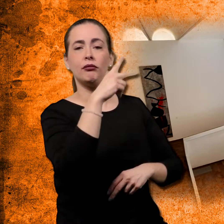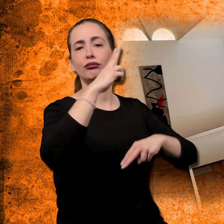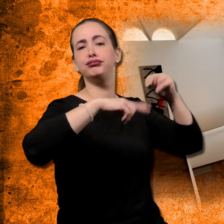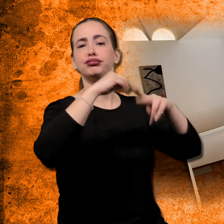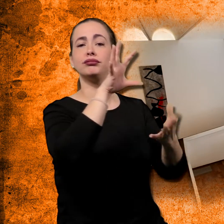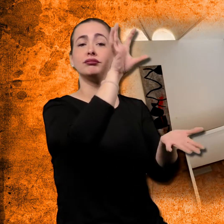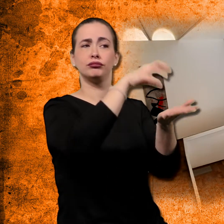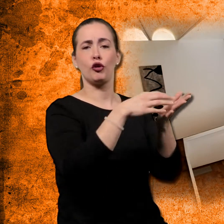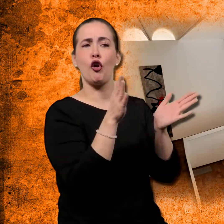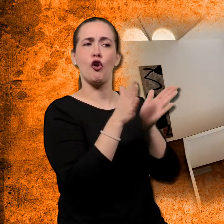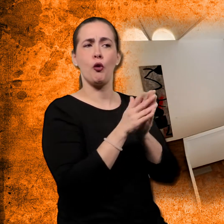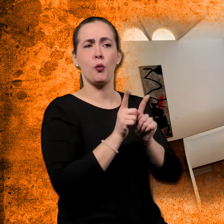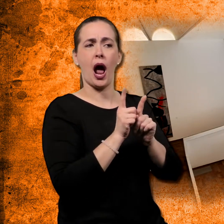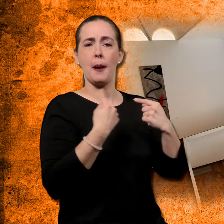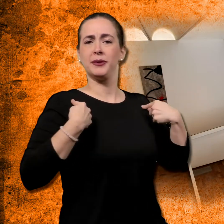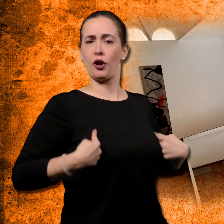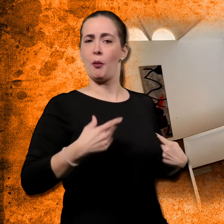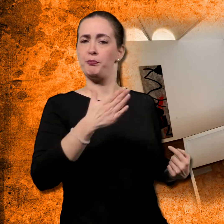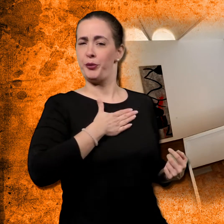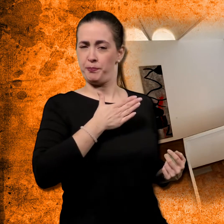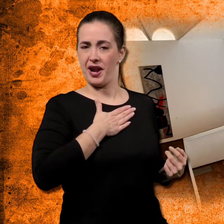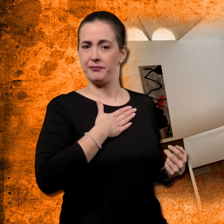que construís un edifici amb personalitat pròpia.